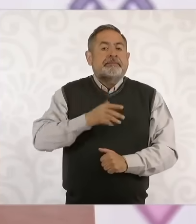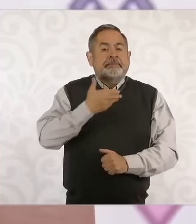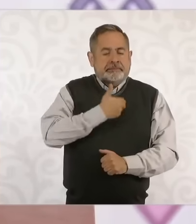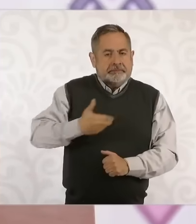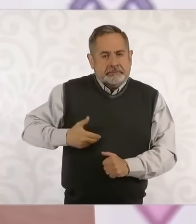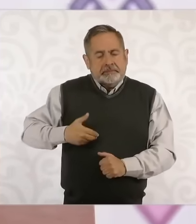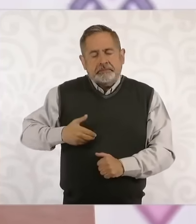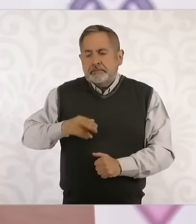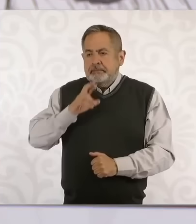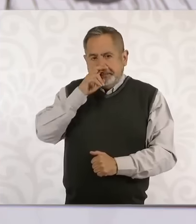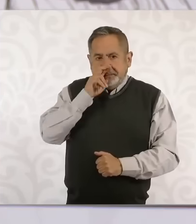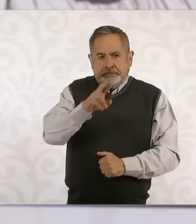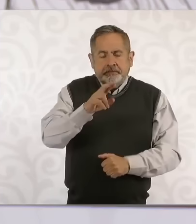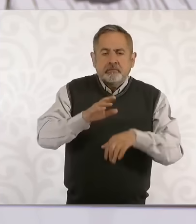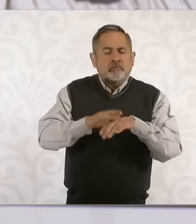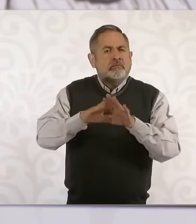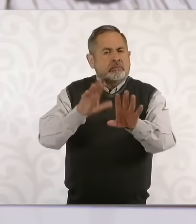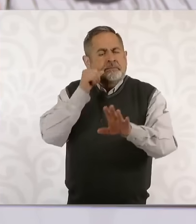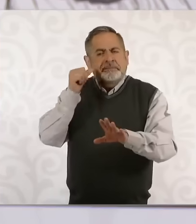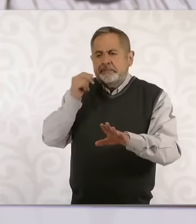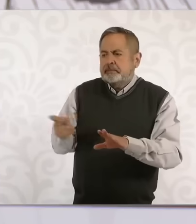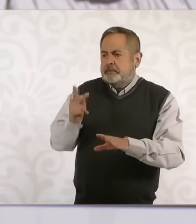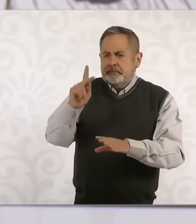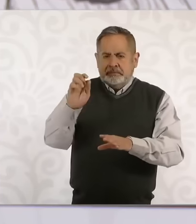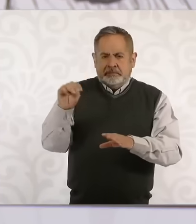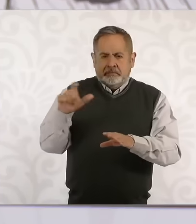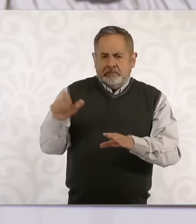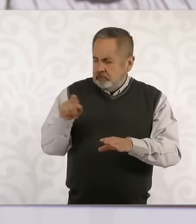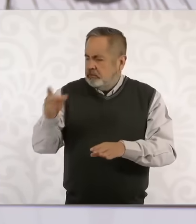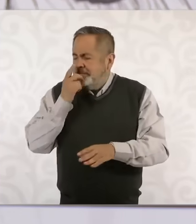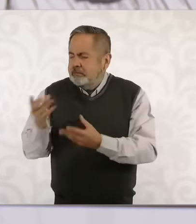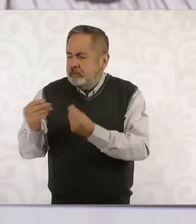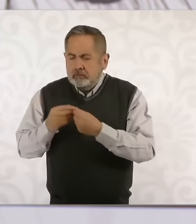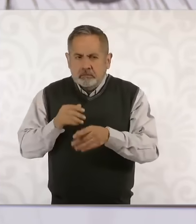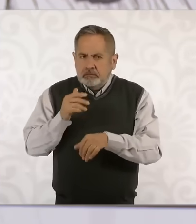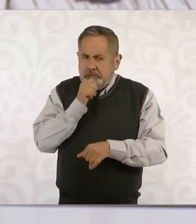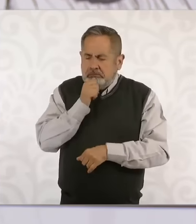pero no se está enviando más petróleo del que se había enviado históricamente. No hay un envío